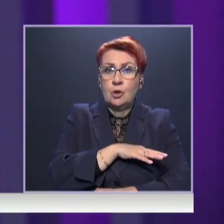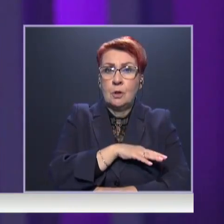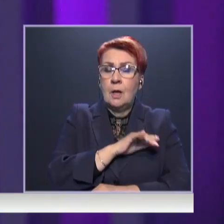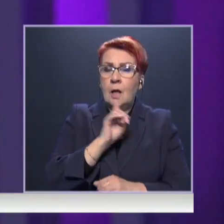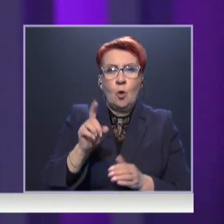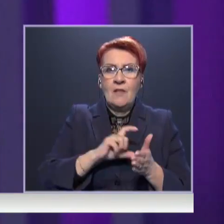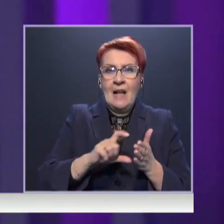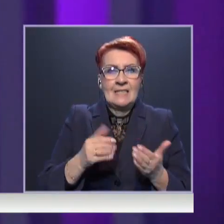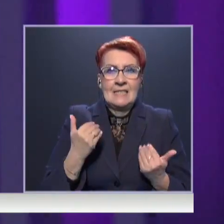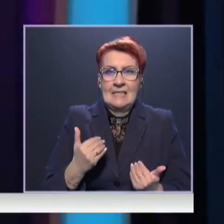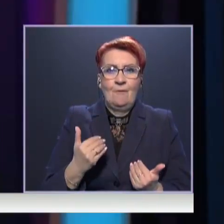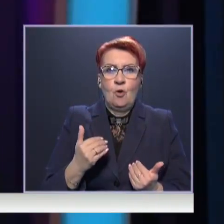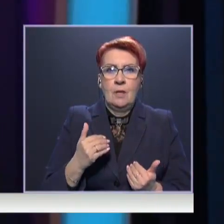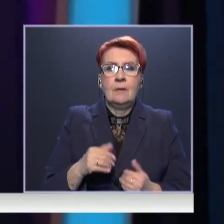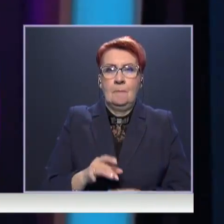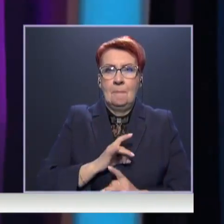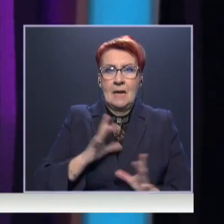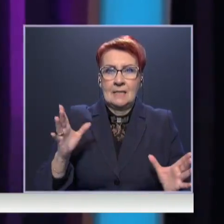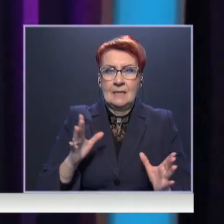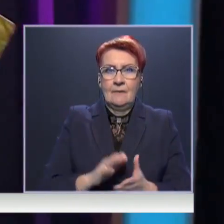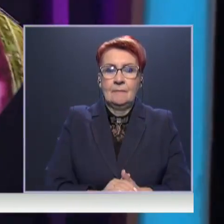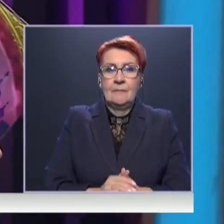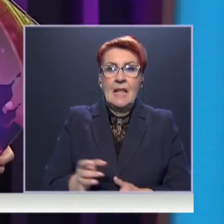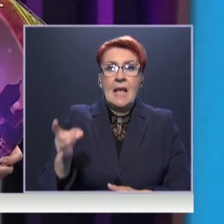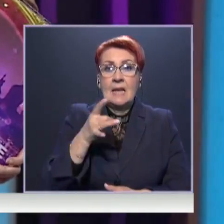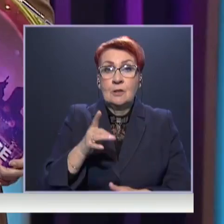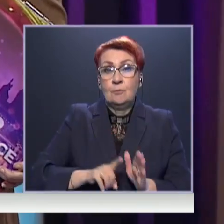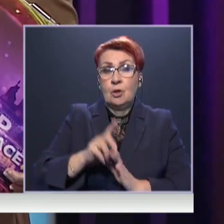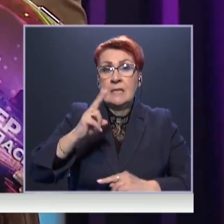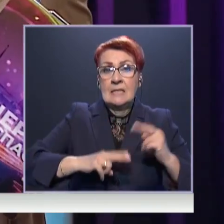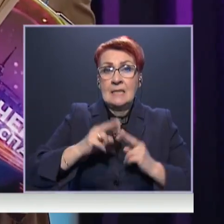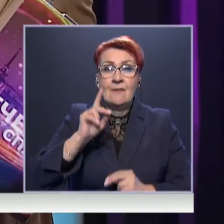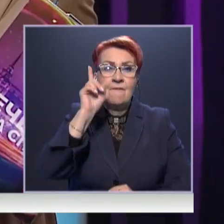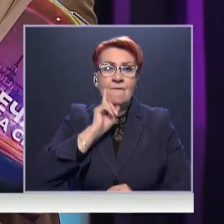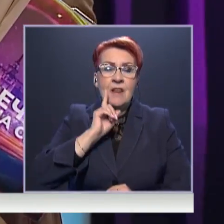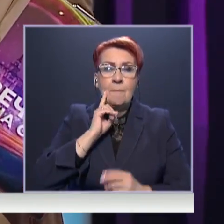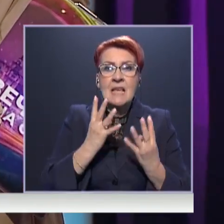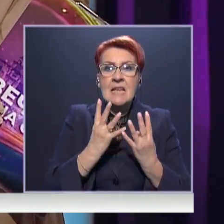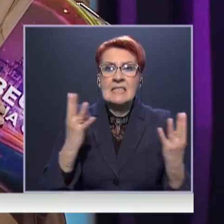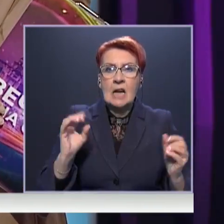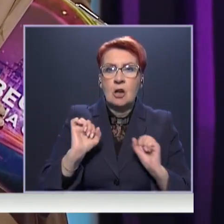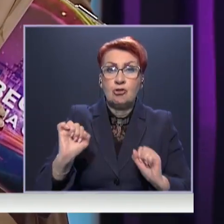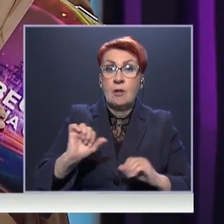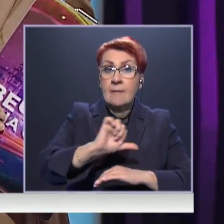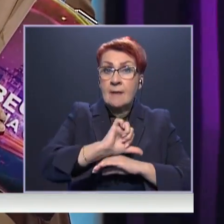сегодняшнего праздника республика начала строительство временного заграждения на границе с Калининградской